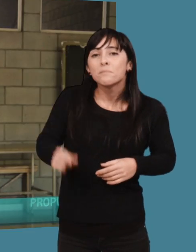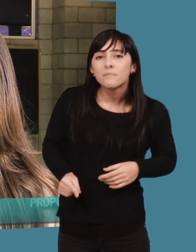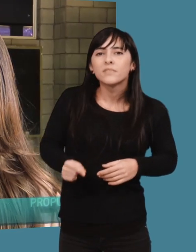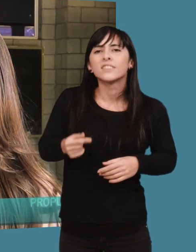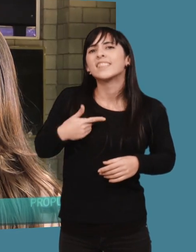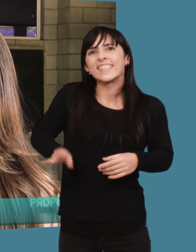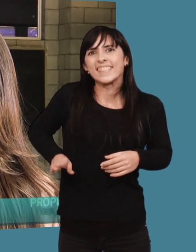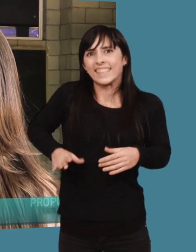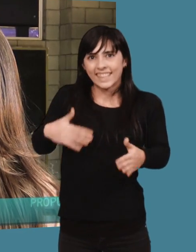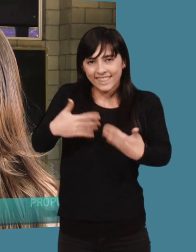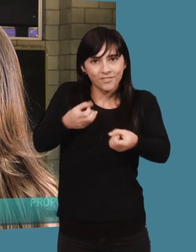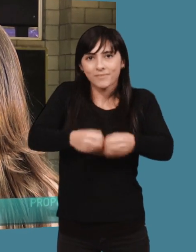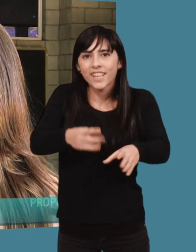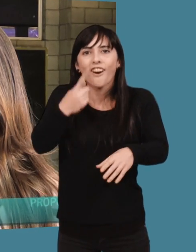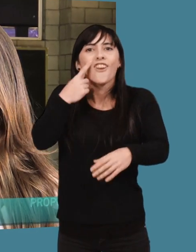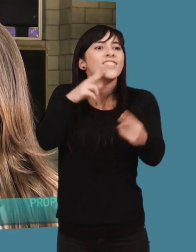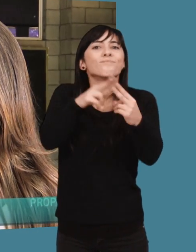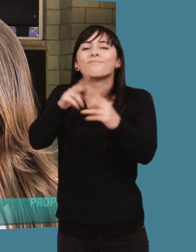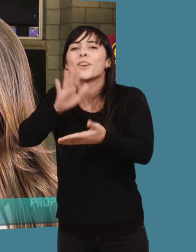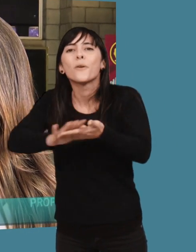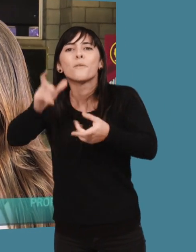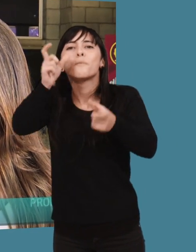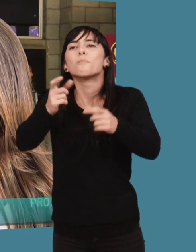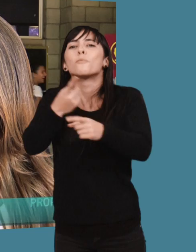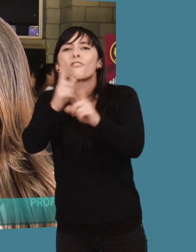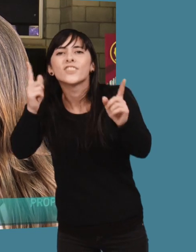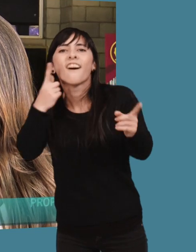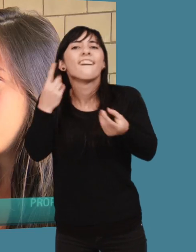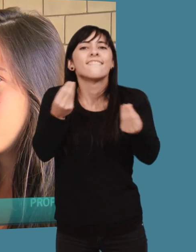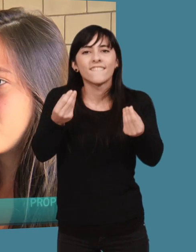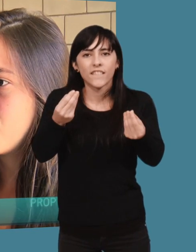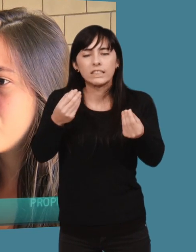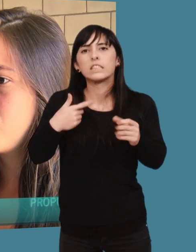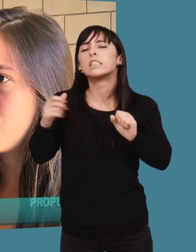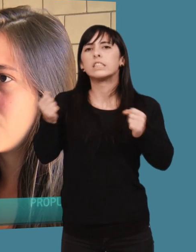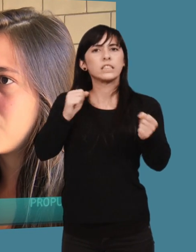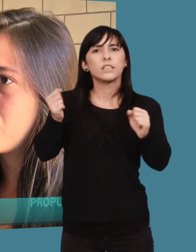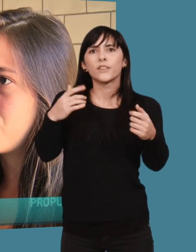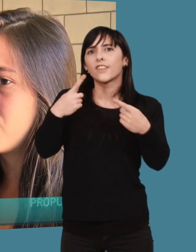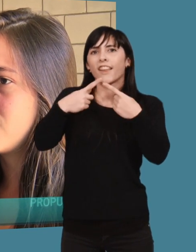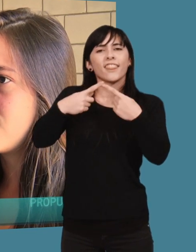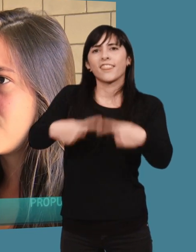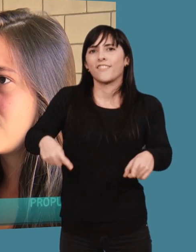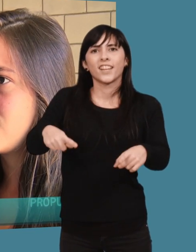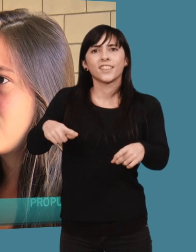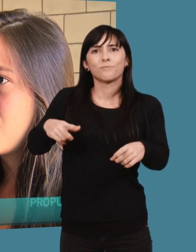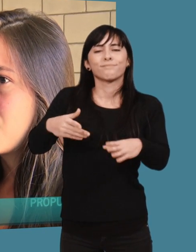Tengo muchas ganas de arrancar y conocer gente nueva y ver los profesores y como es. Un poco nerviosa porque muy diferente